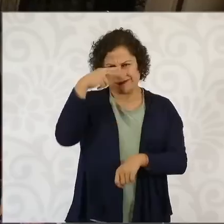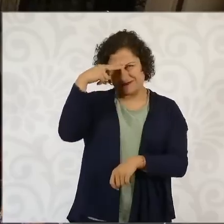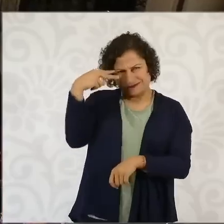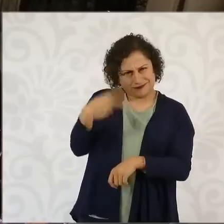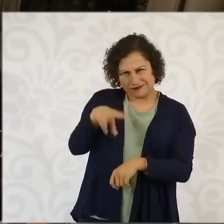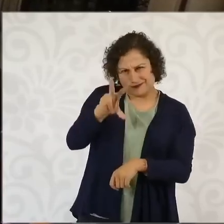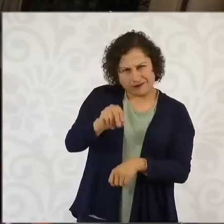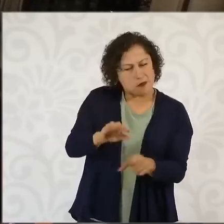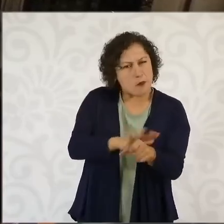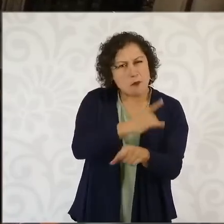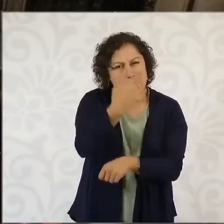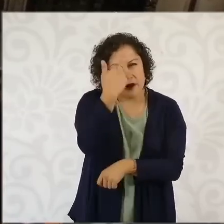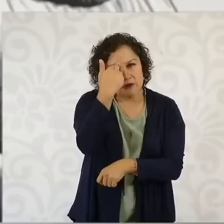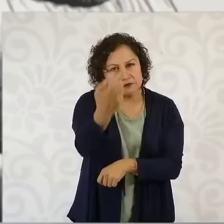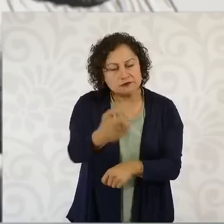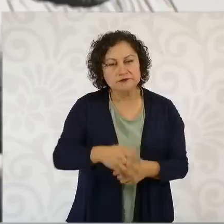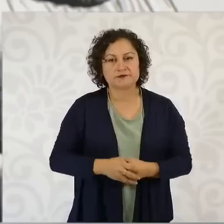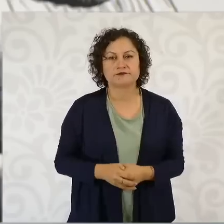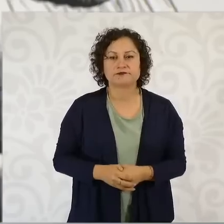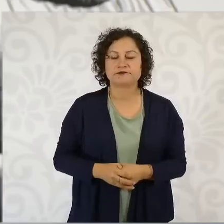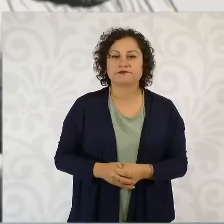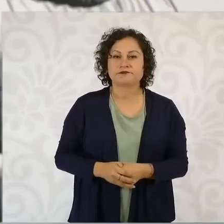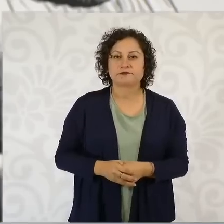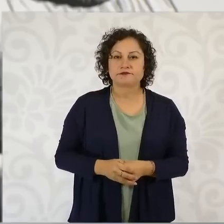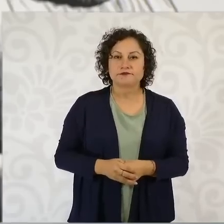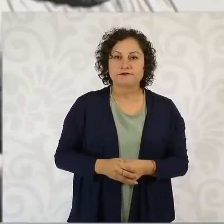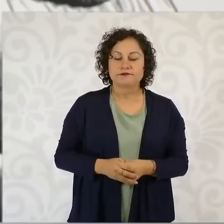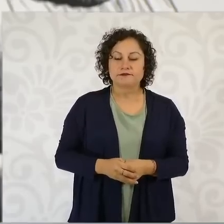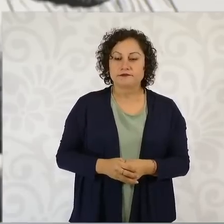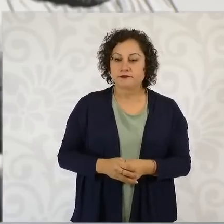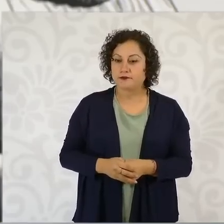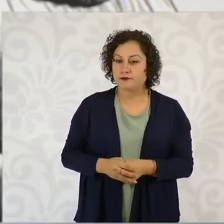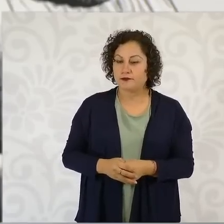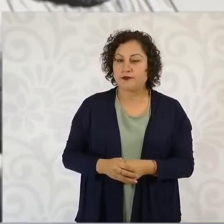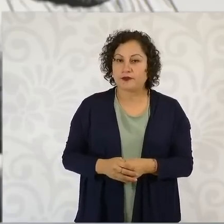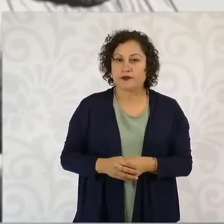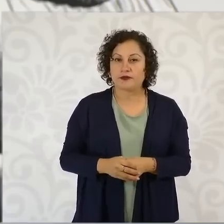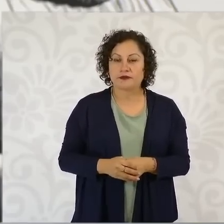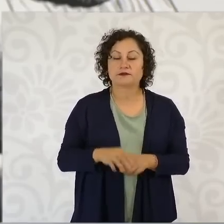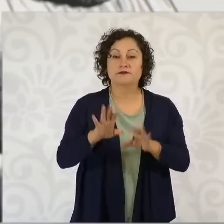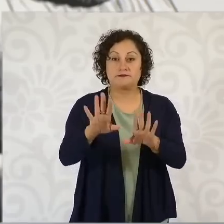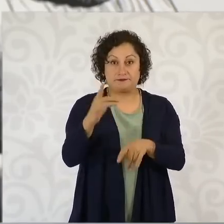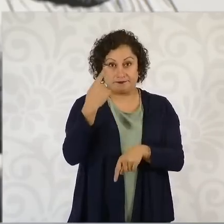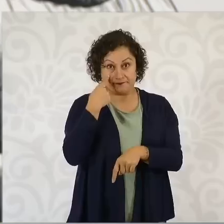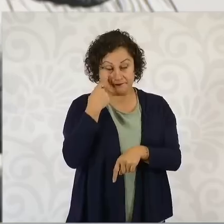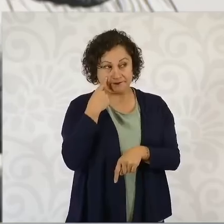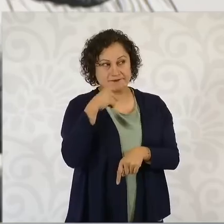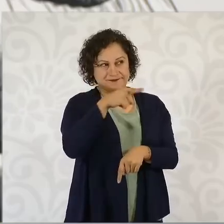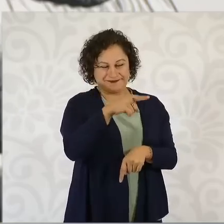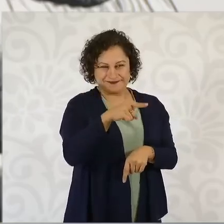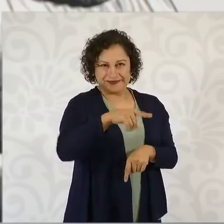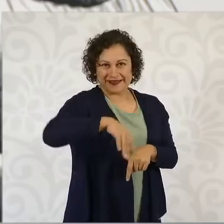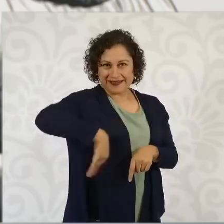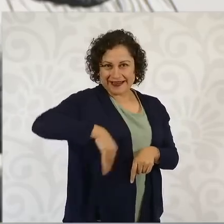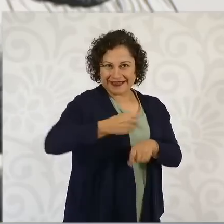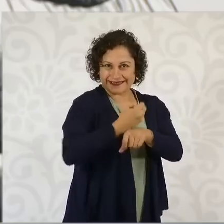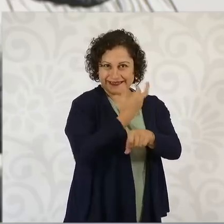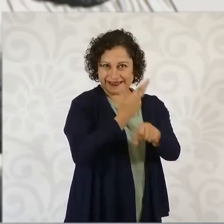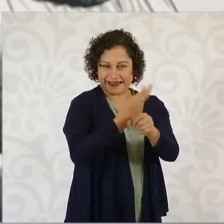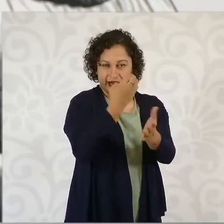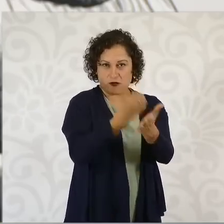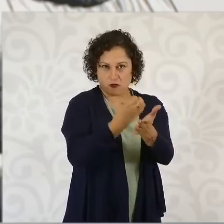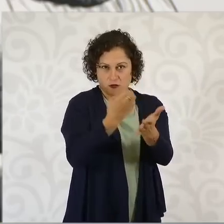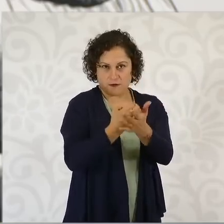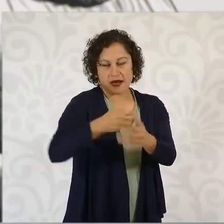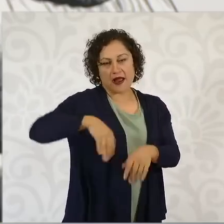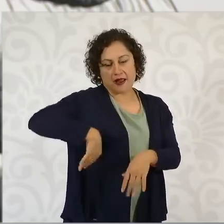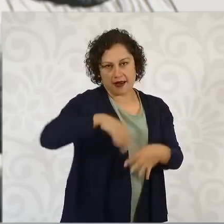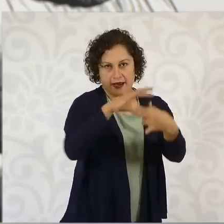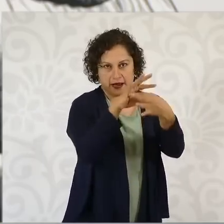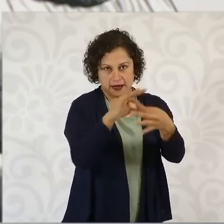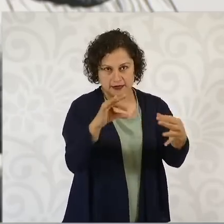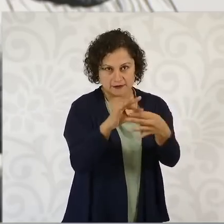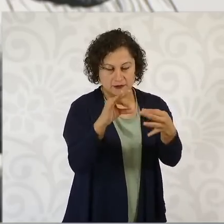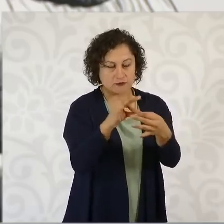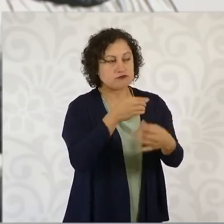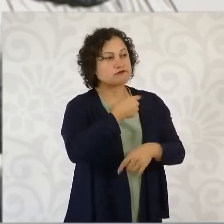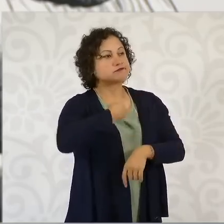lo mencionó el secretario de economía eh esperando a lo que se va a publicar el 2 de